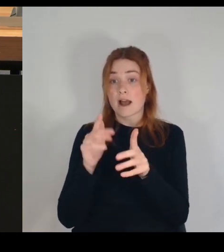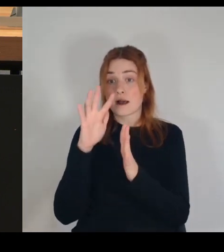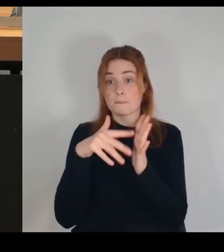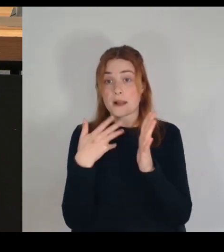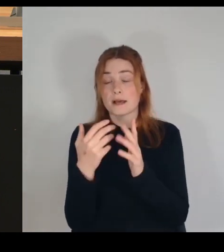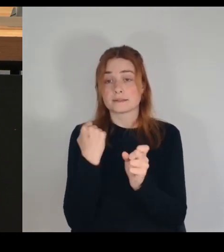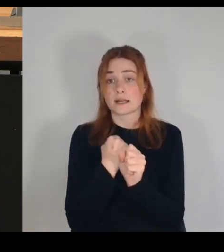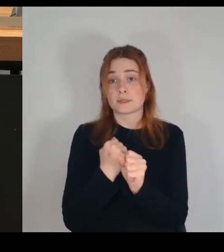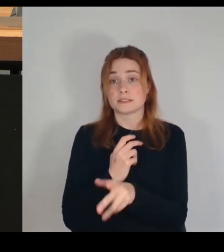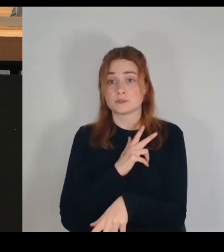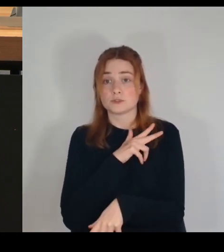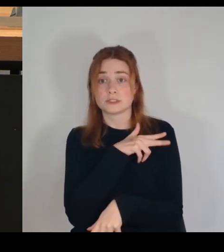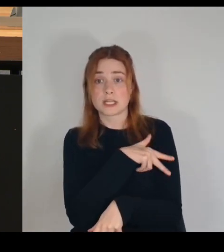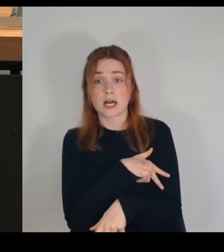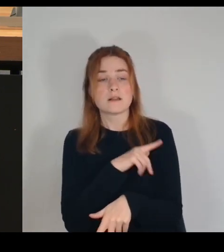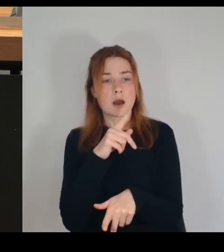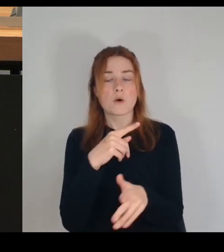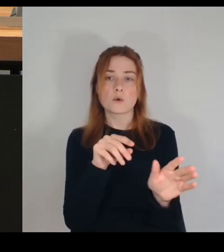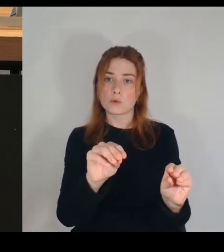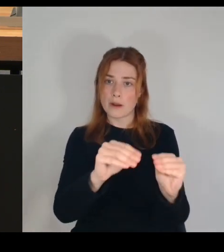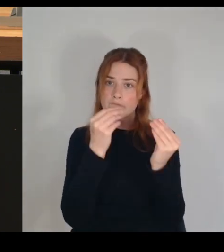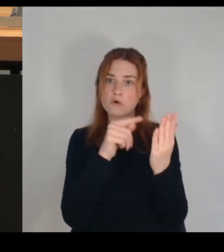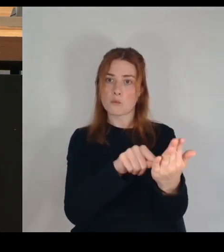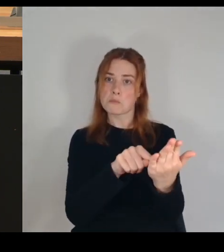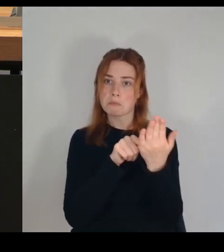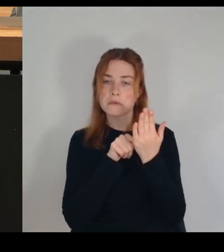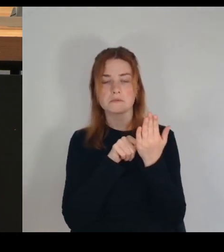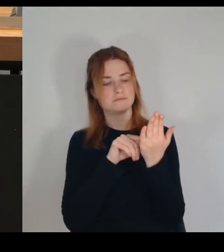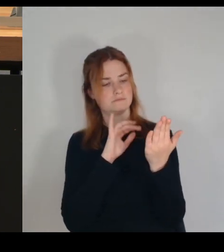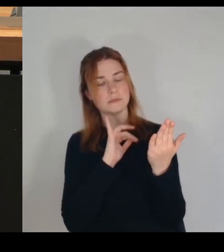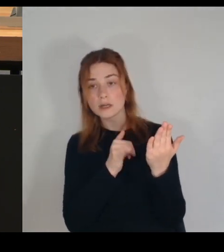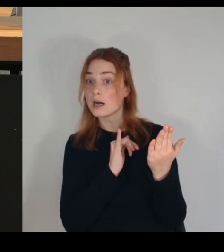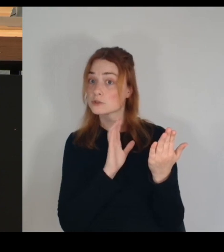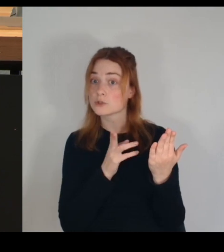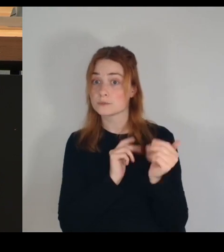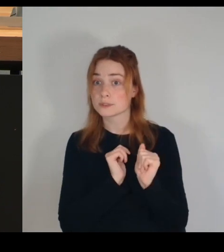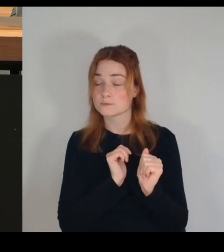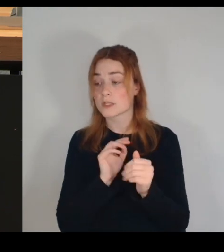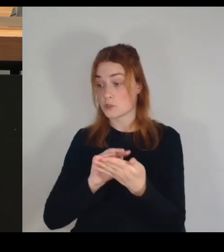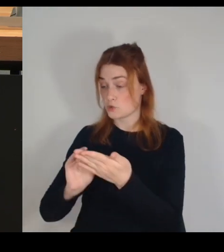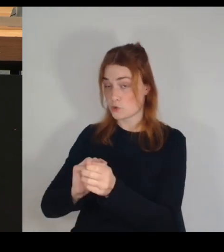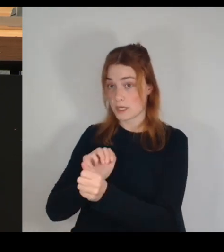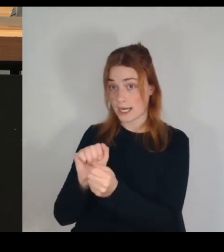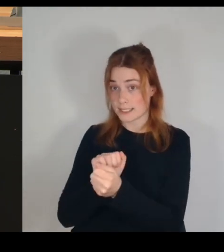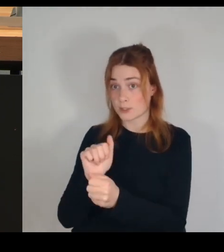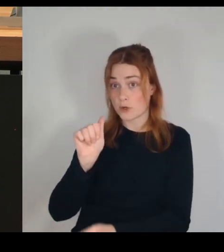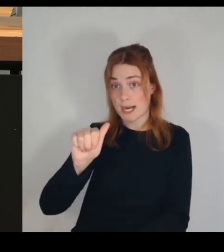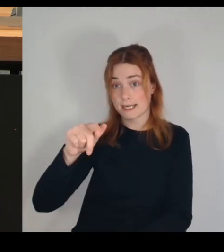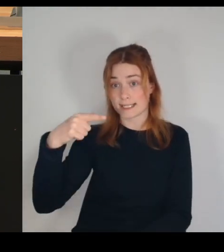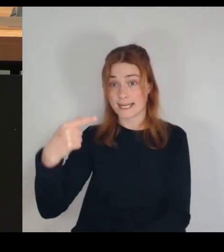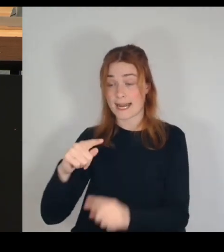Die AG Schulreinigung wird nun zügig den Rahmen und die Qualitätsbedingungen für die Schulreinigung festlegen.